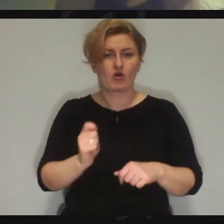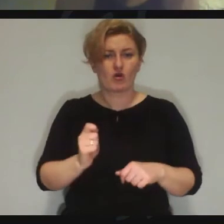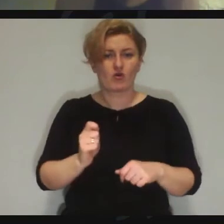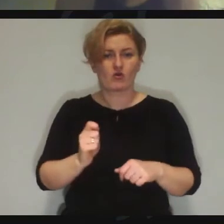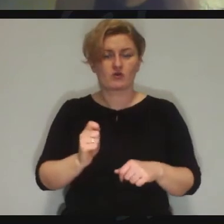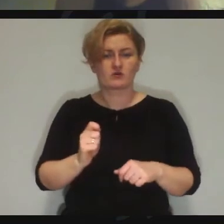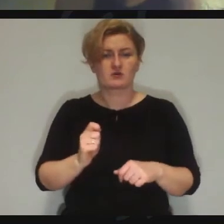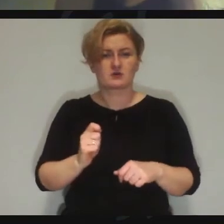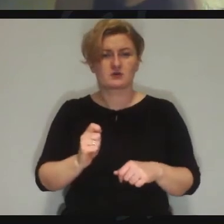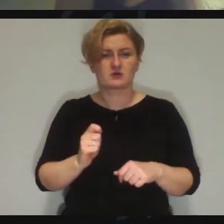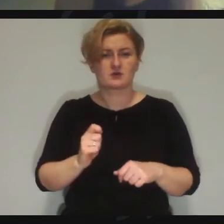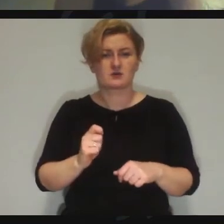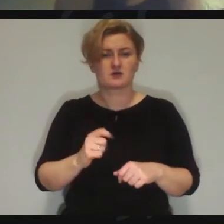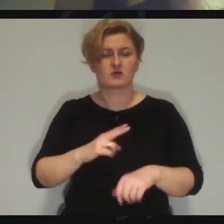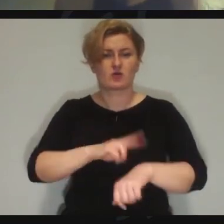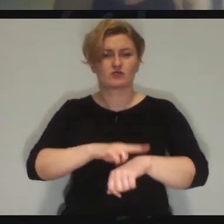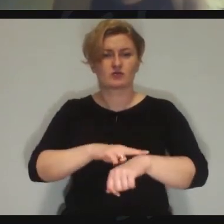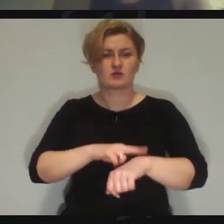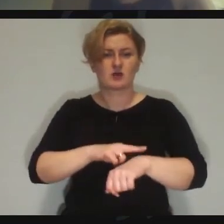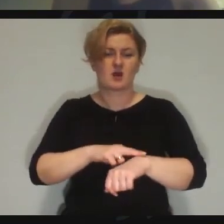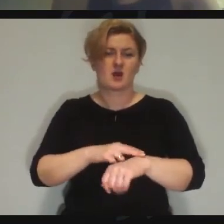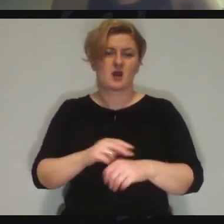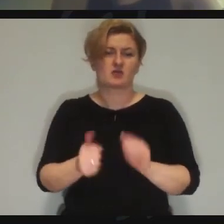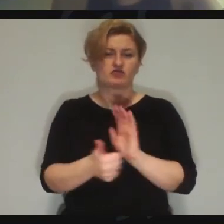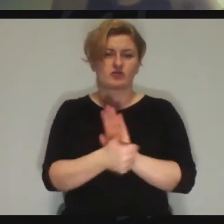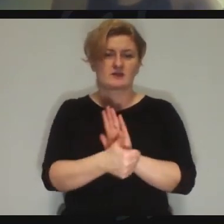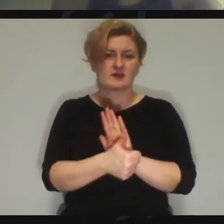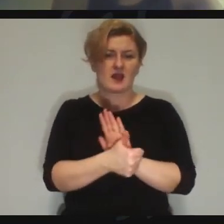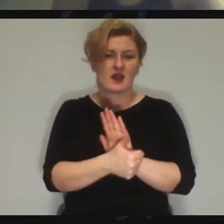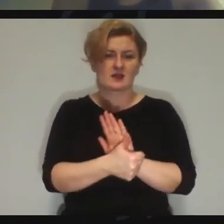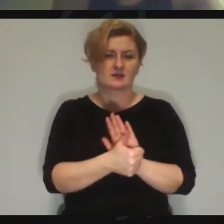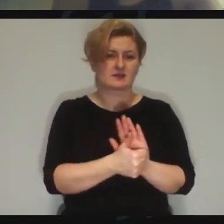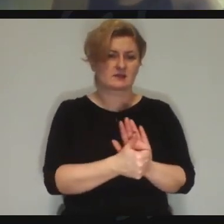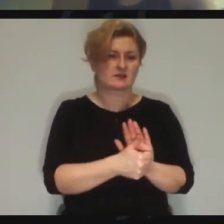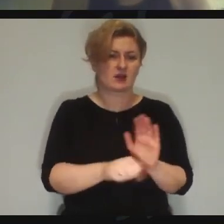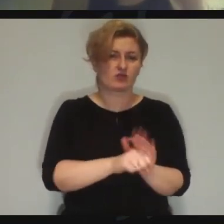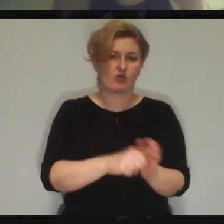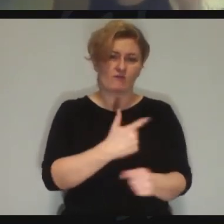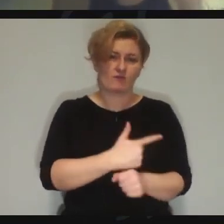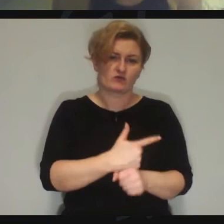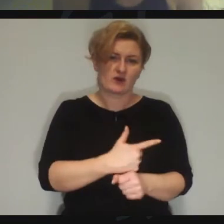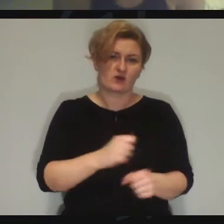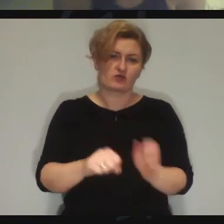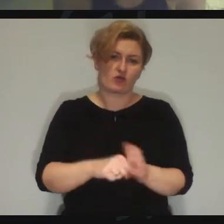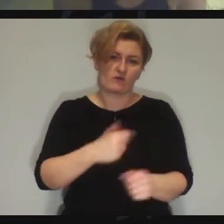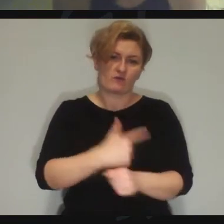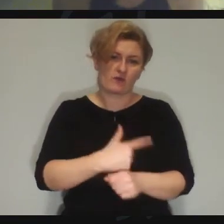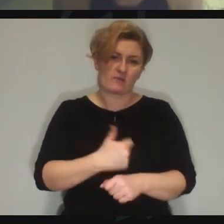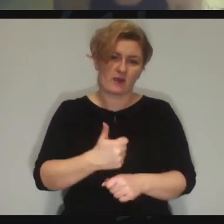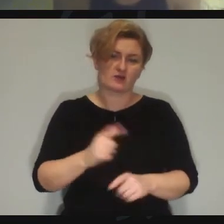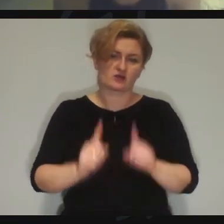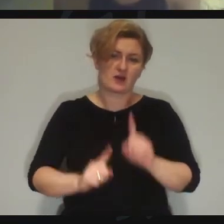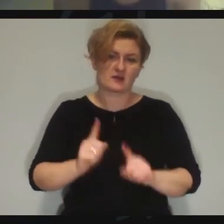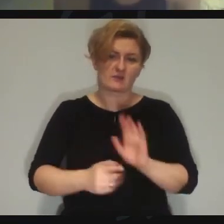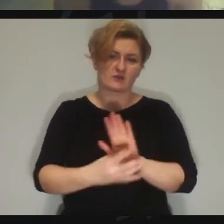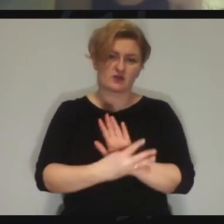raz w tygodniu od godziny 16 do 20 lub 21 – zależy.